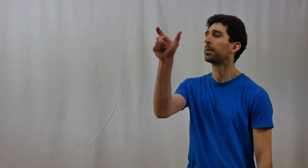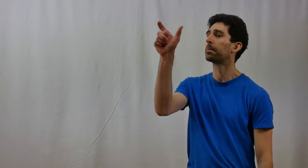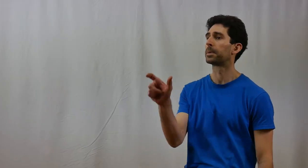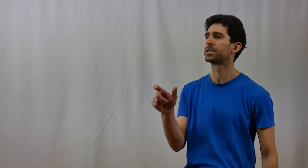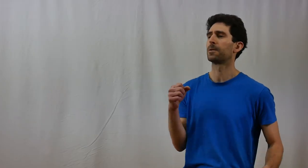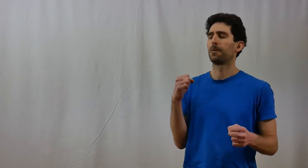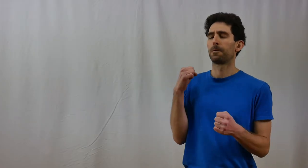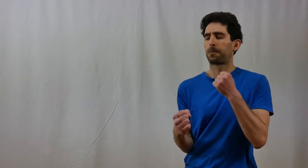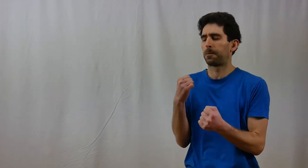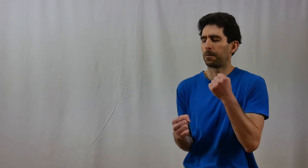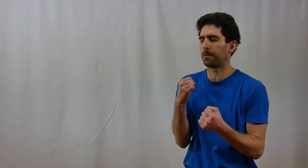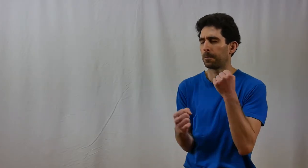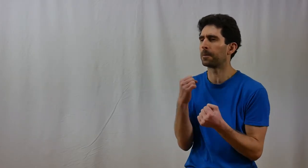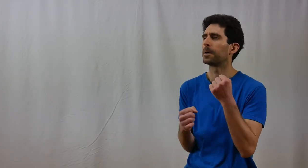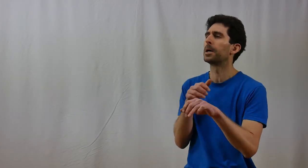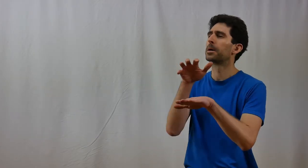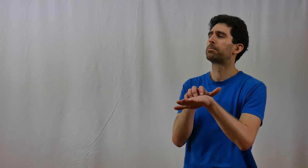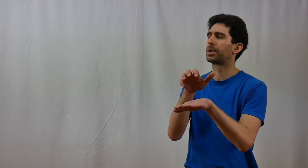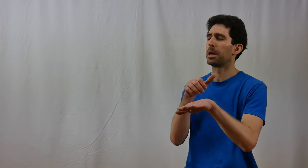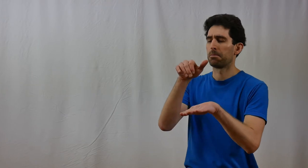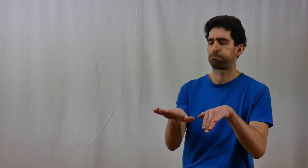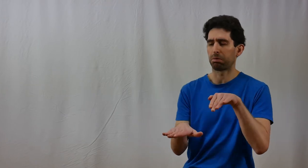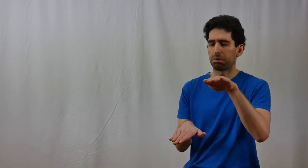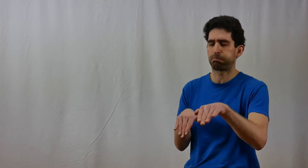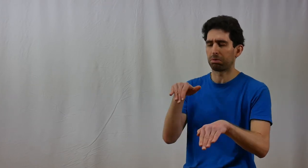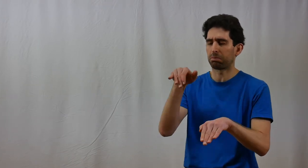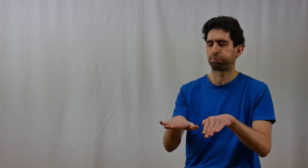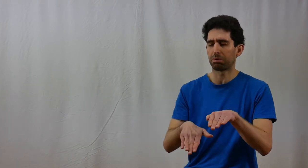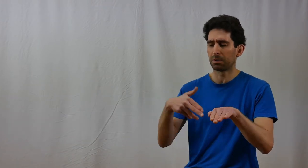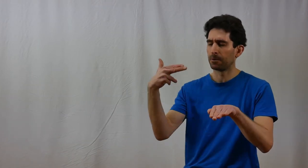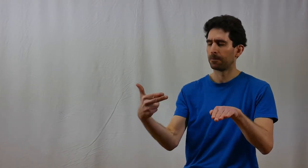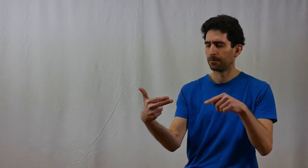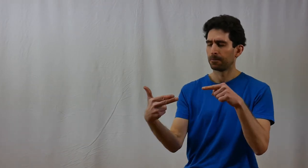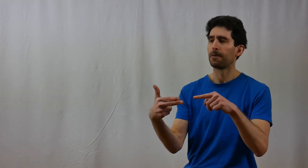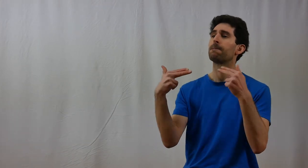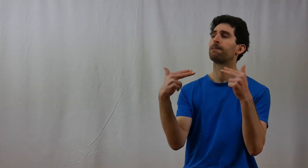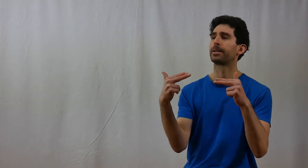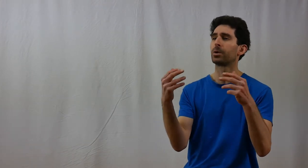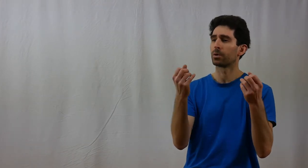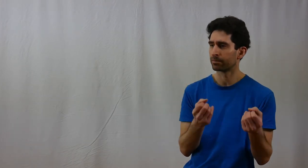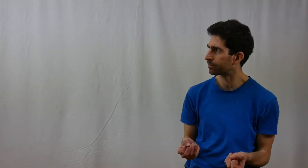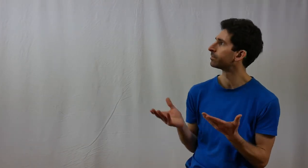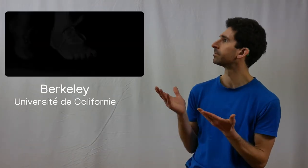Les pieds d'une personne qui court ont été filmé. Voici la vidéo.